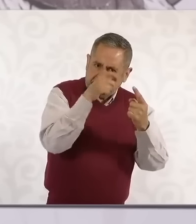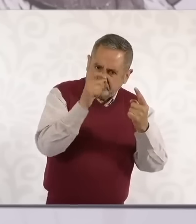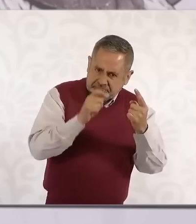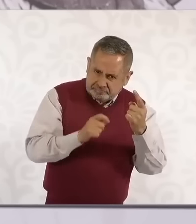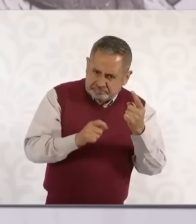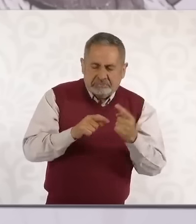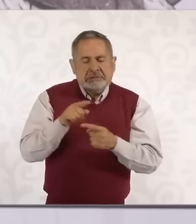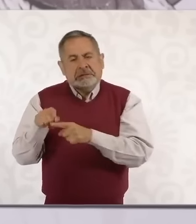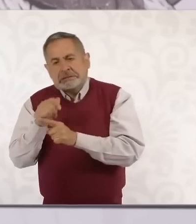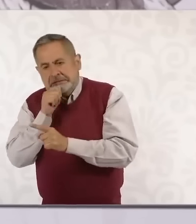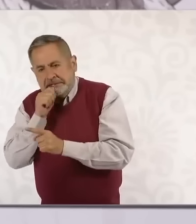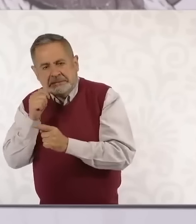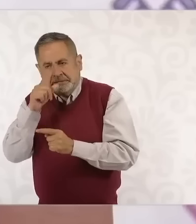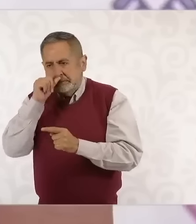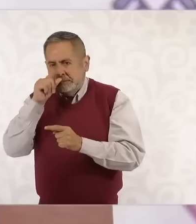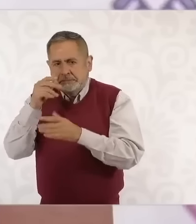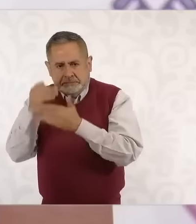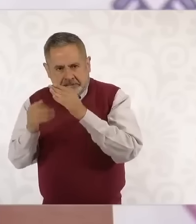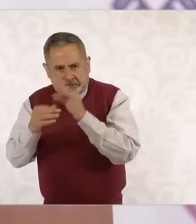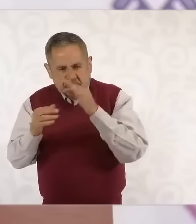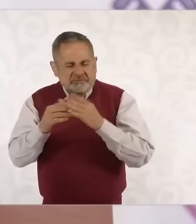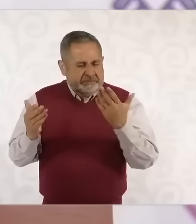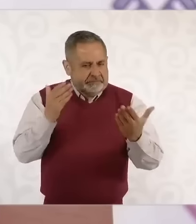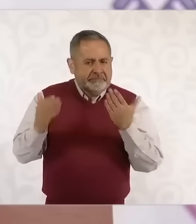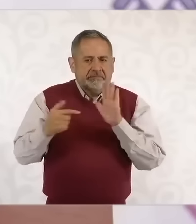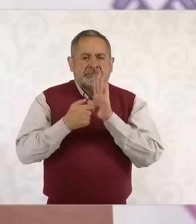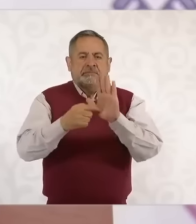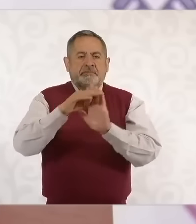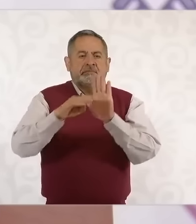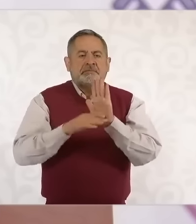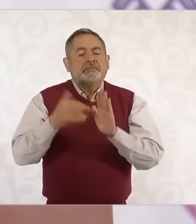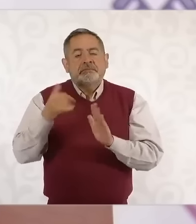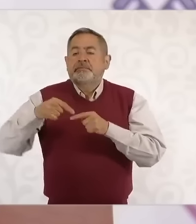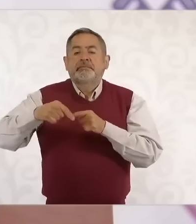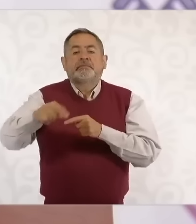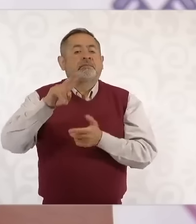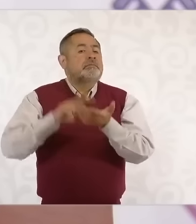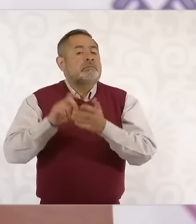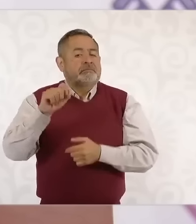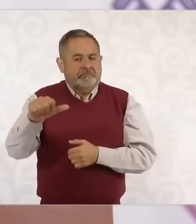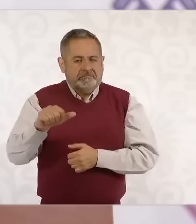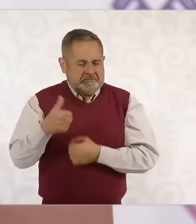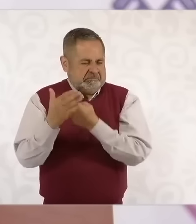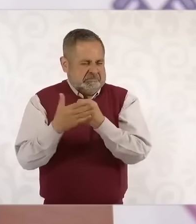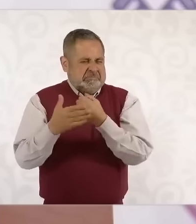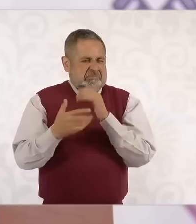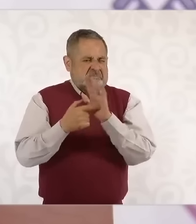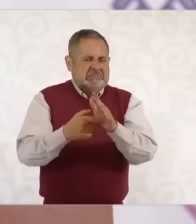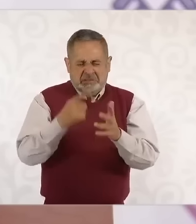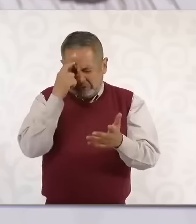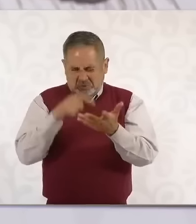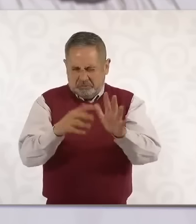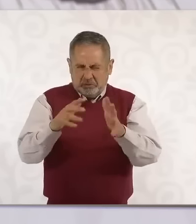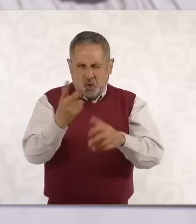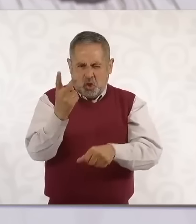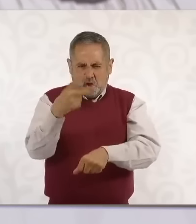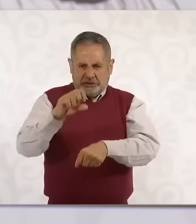plan México en 2025 y cuál es la planeación para 2026. Entonces, como en dos semanas más o menos